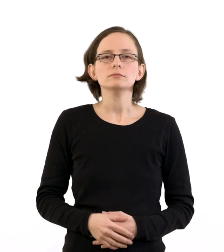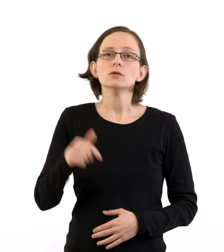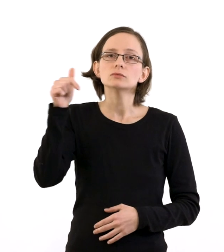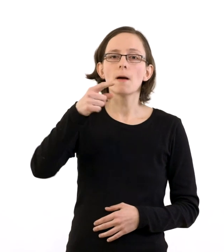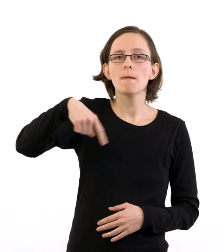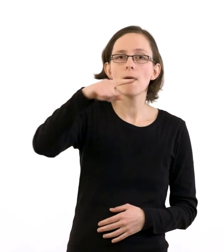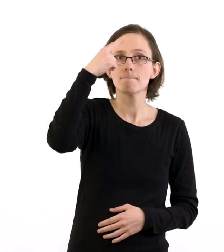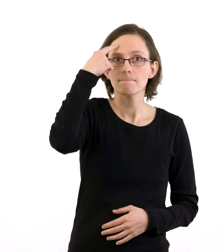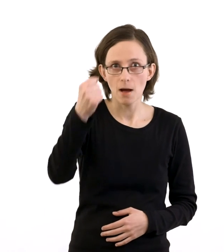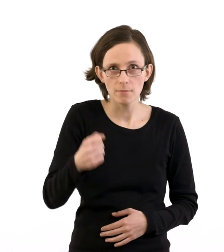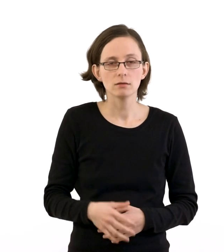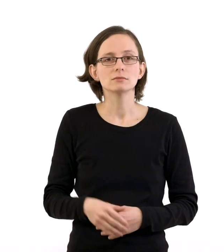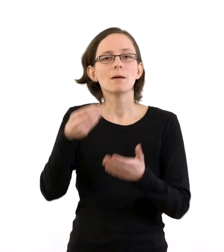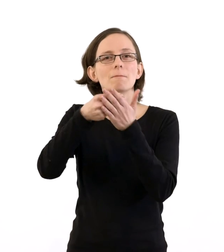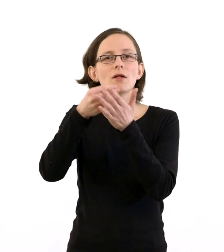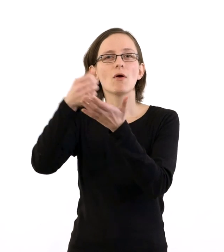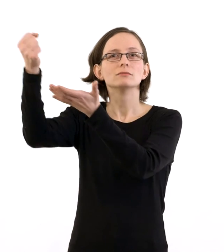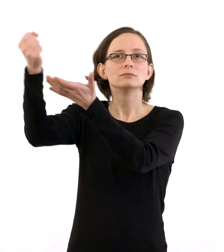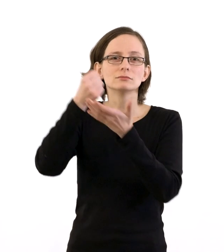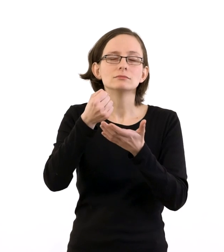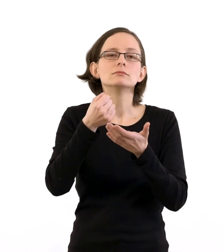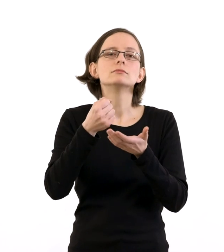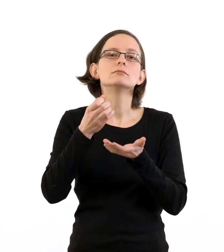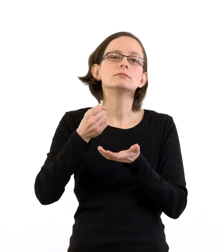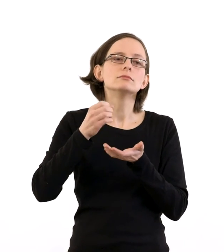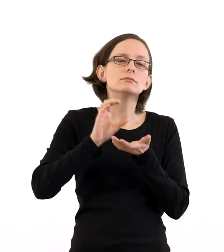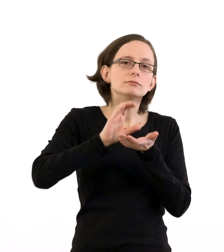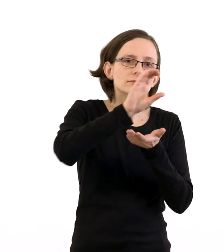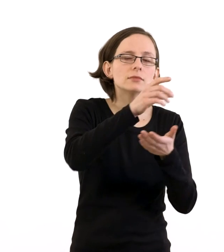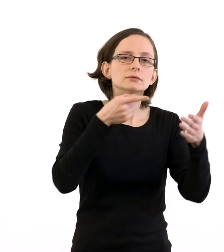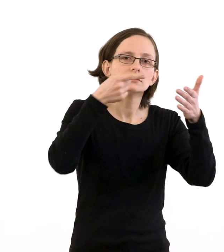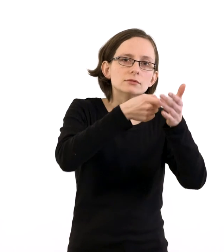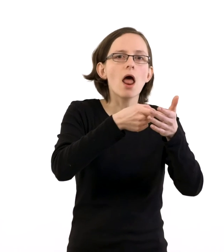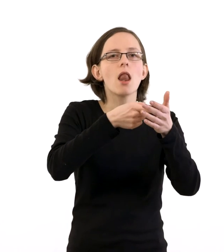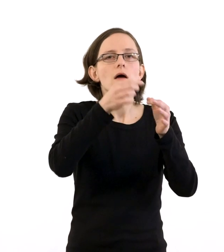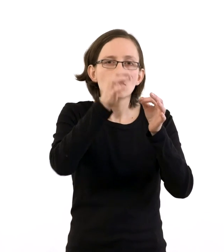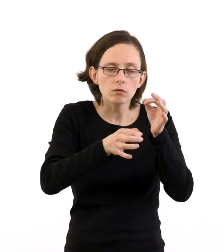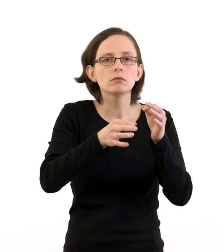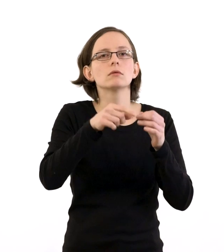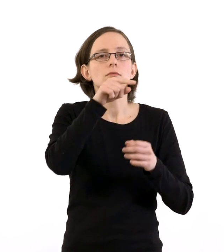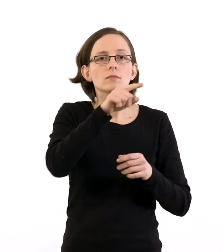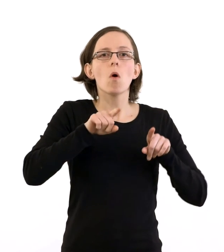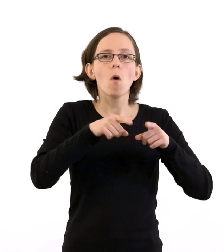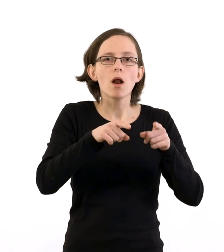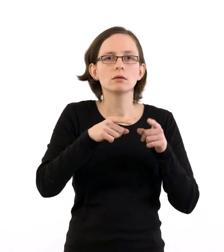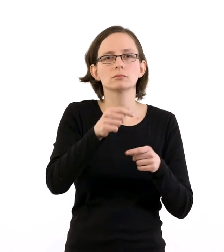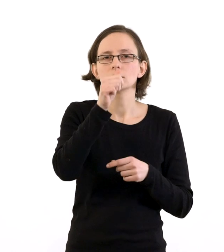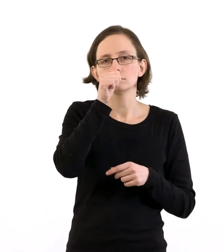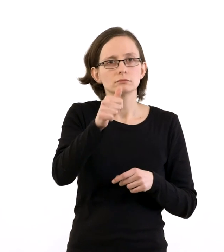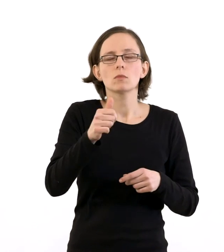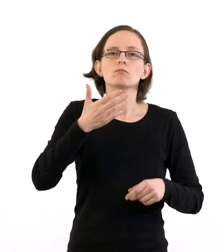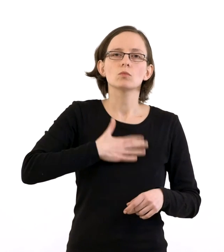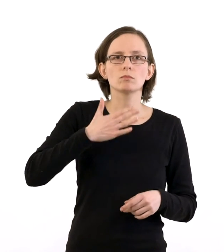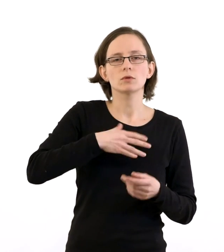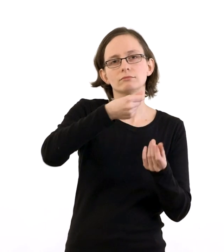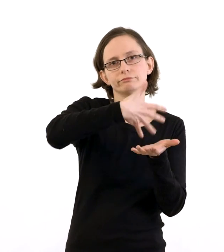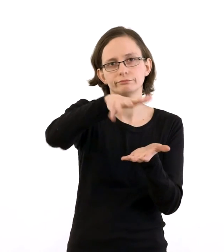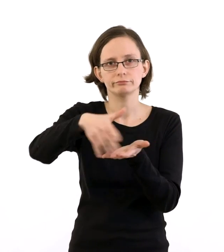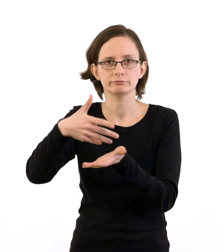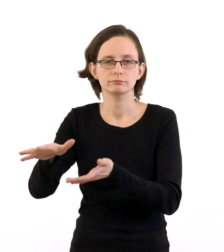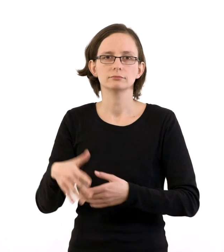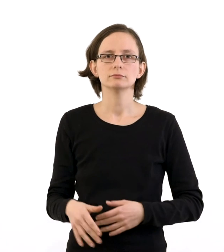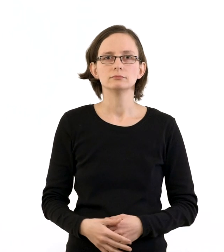Należy pamiętać, że są to pieniądze przyznawane na konkretny cel i organizacja nie ma dowolności w dysponowaniu pozyskanymi funduszami.